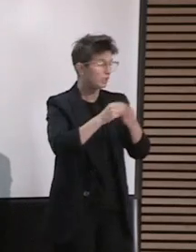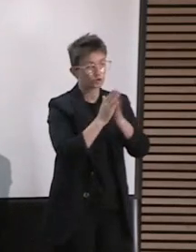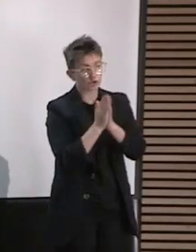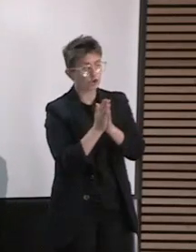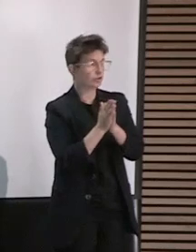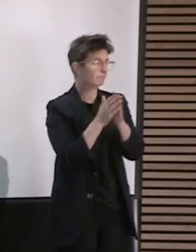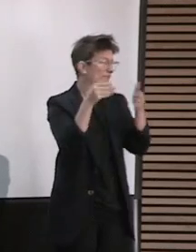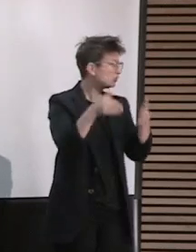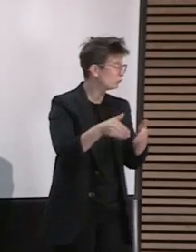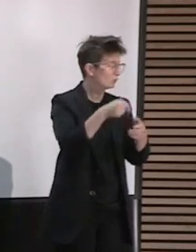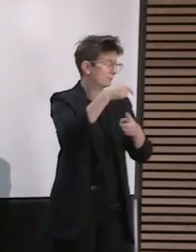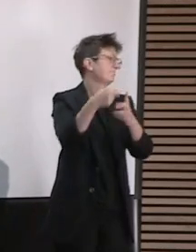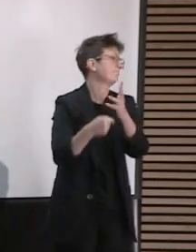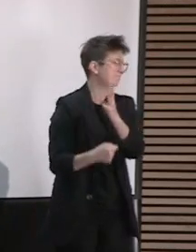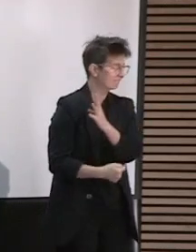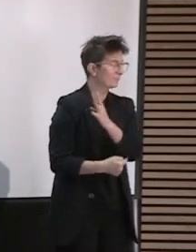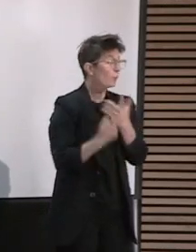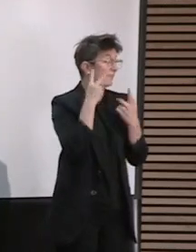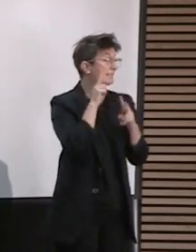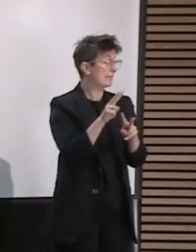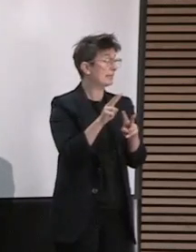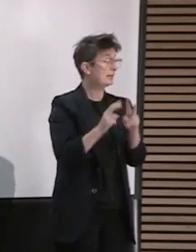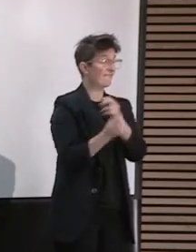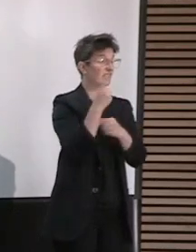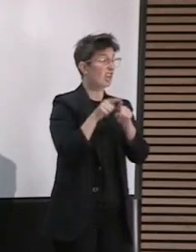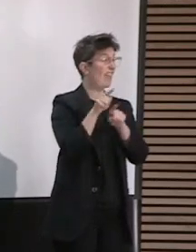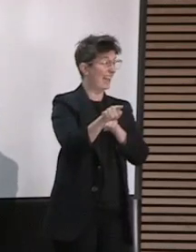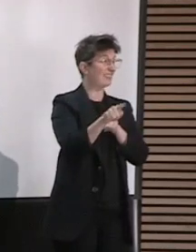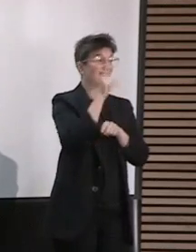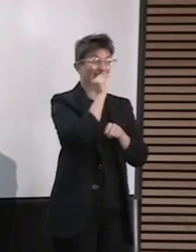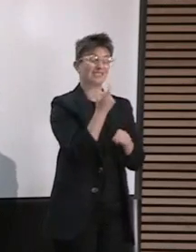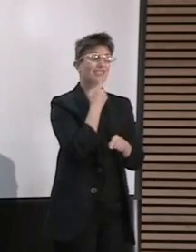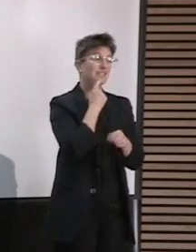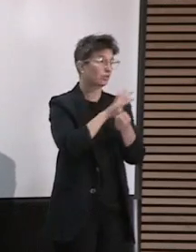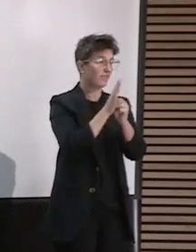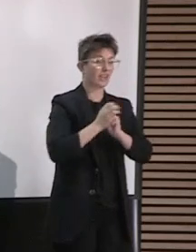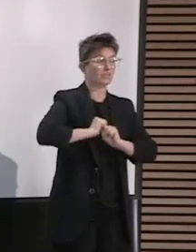ana tatou i te kohi rahi ki te 10 anake mo nga huihuinga. Rite ki nga huihuinga